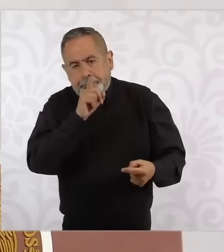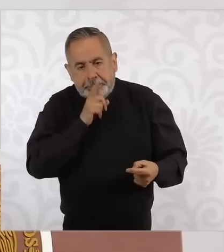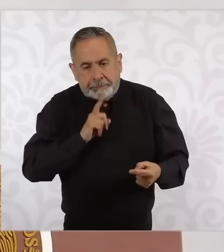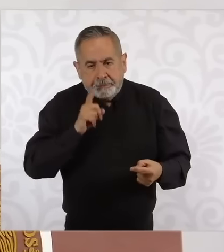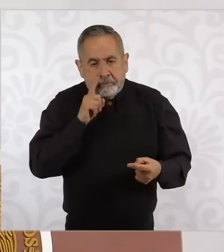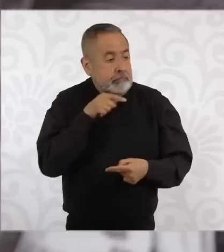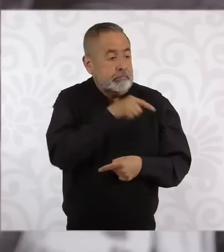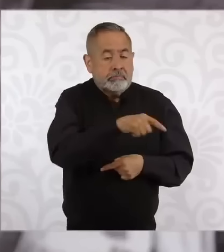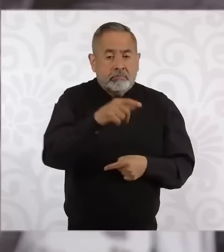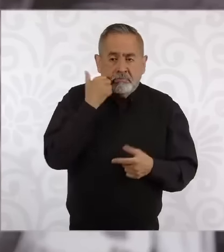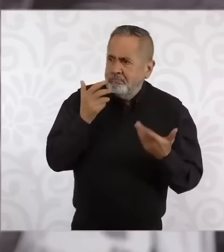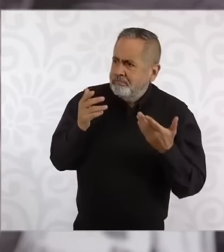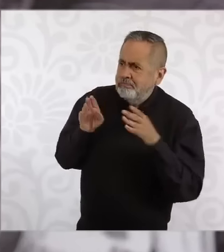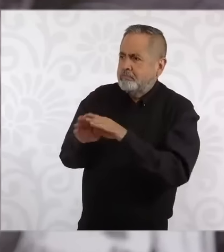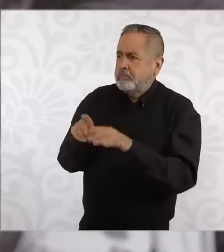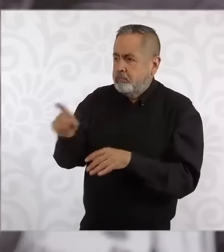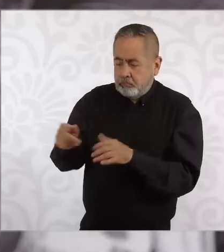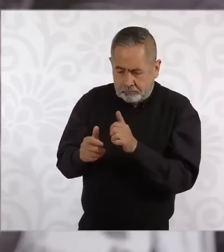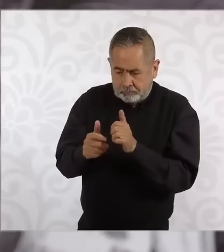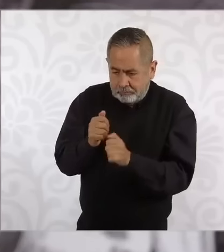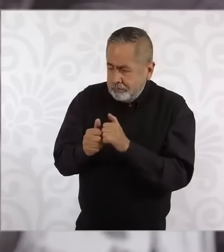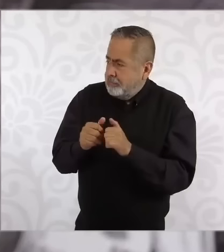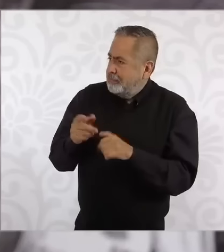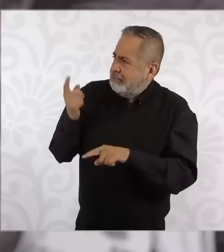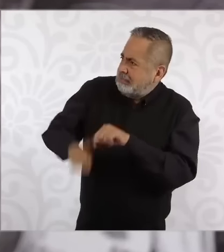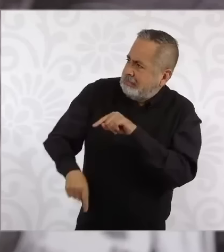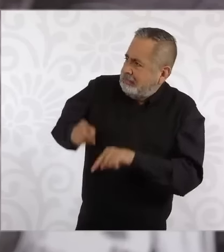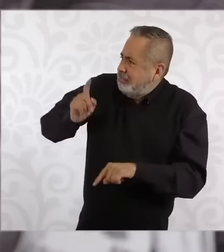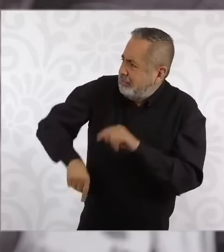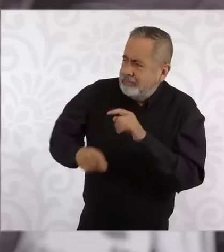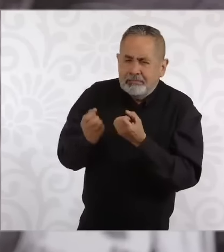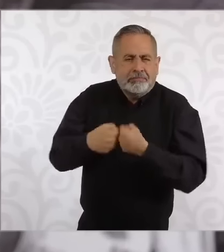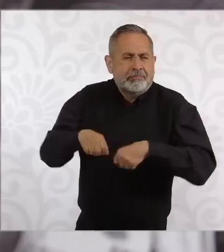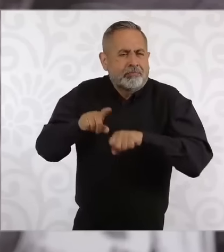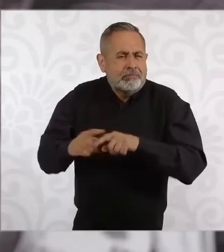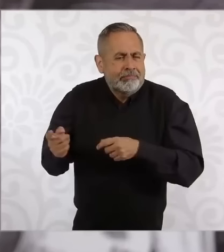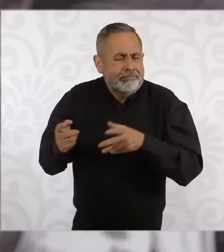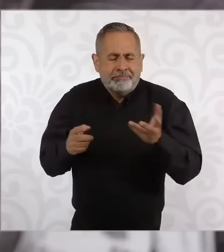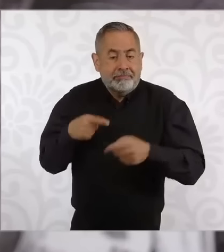trabajadores de aplicaciones tuvieran seguridad social. con noticias falsas intentaron detener